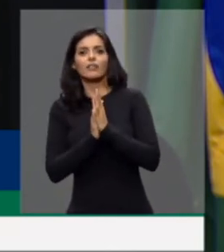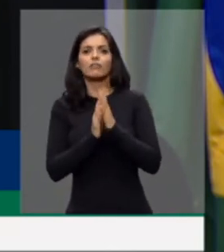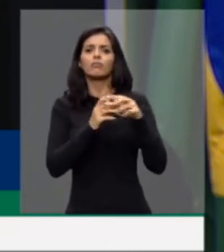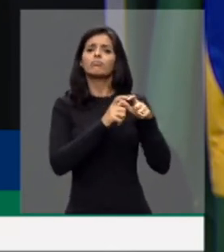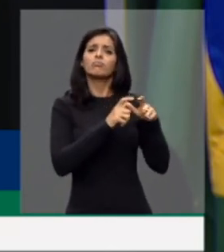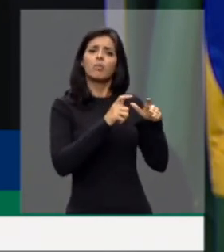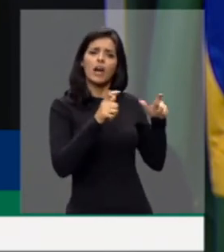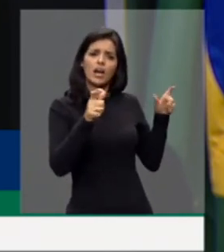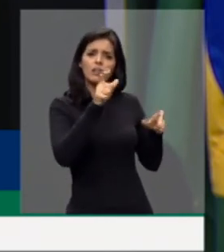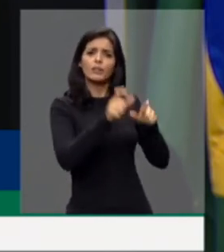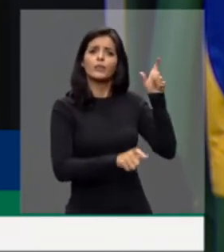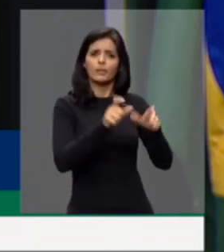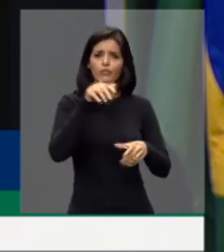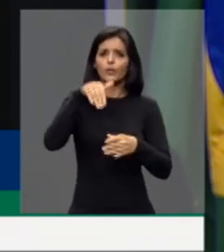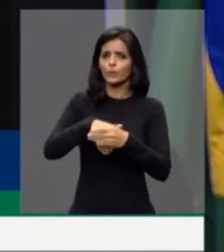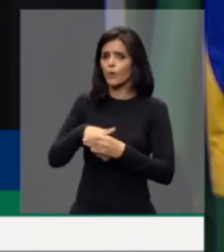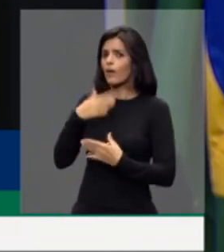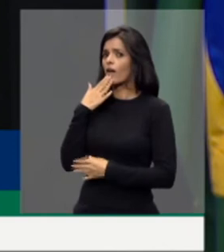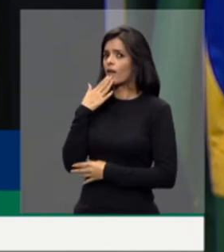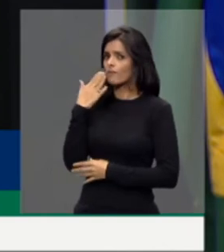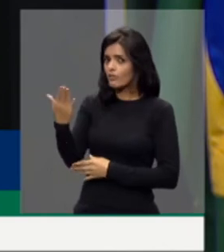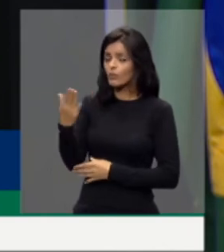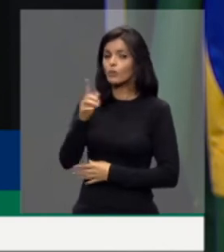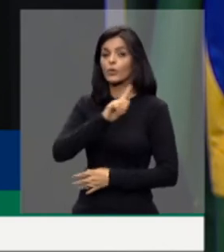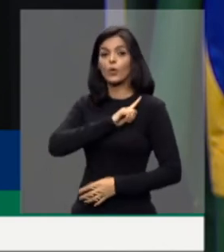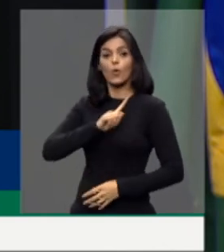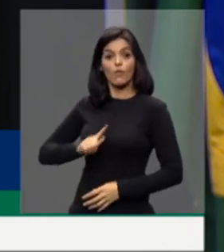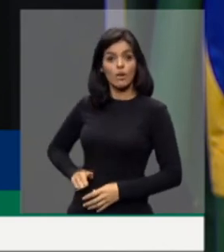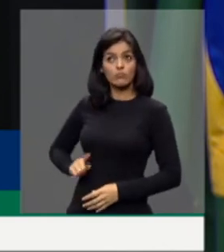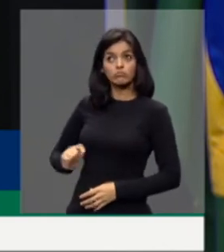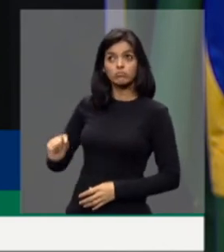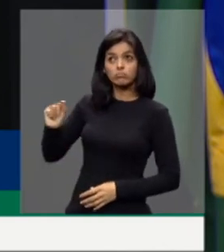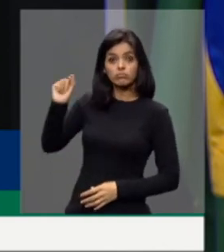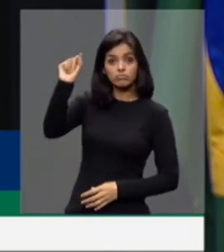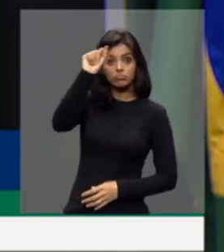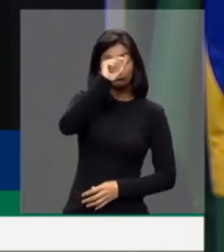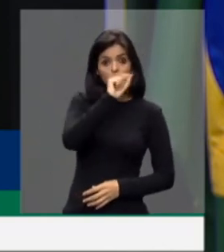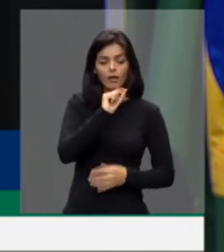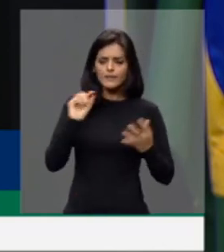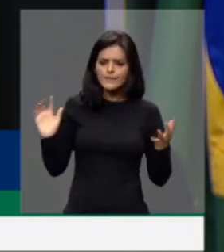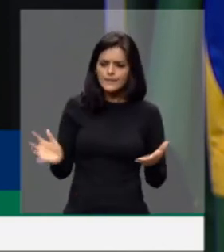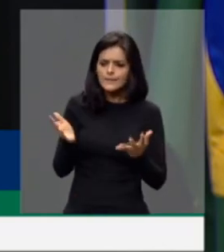ENTÃO EU QUERO AQUI LAMENTAR QUE NA DATA DE ONTEM, APESAR DAS COMEMORAÇÕES DA MAIORIA, QUE INCLUSIVE VOTOU É FAVOR,